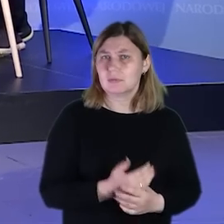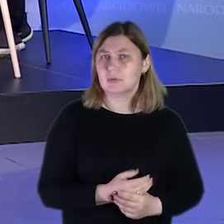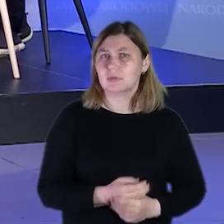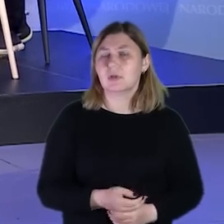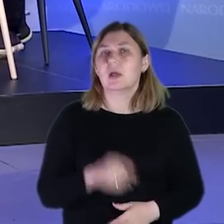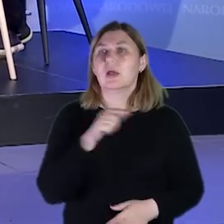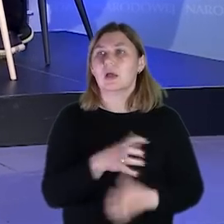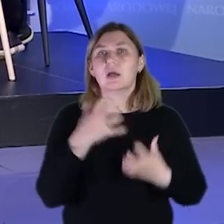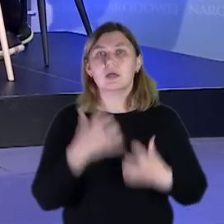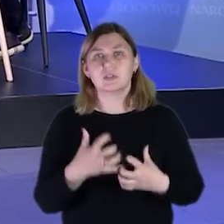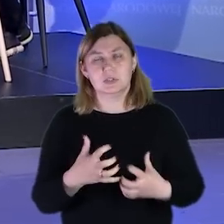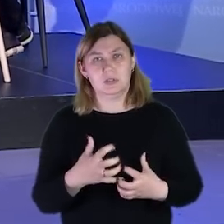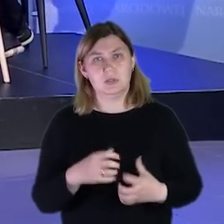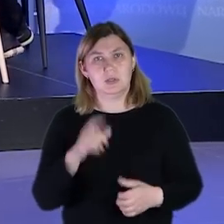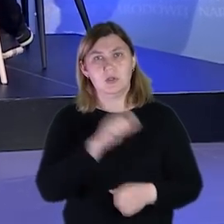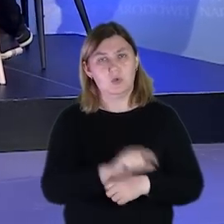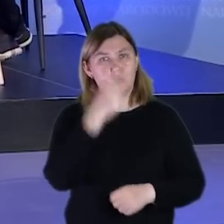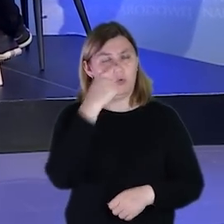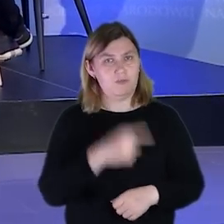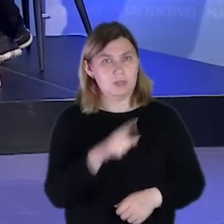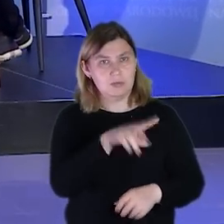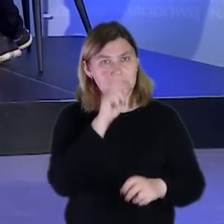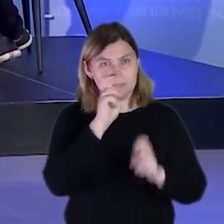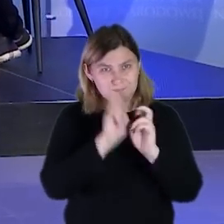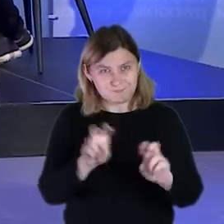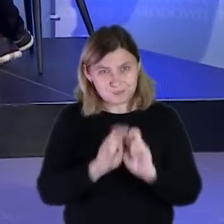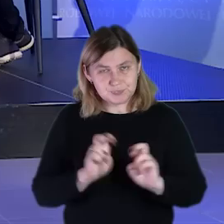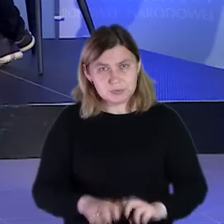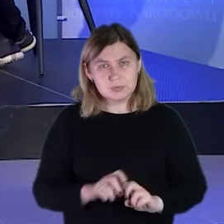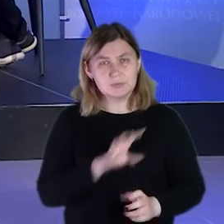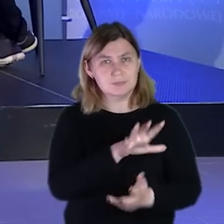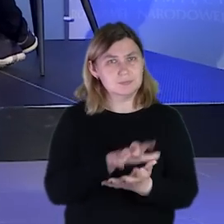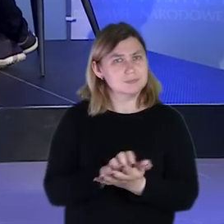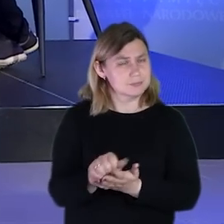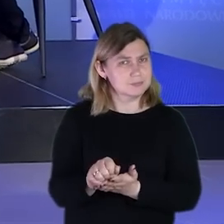Przede wszystkim infiltrowali Sowieci, również poprzez emanacje jakichś swoich